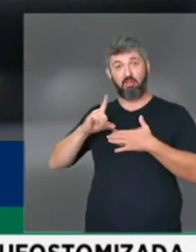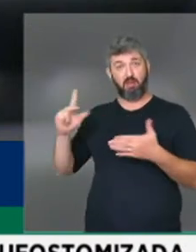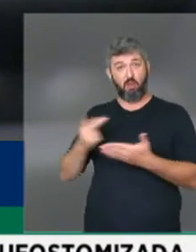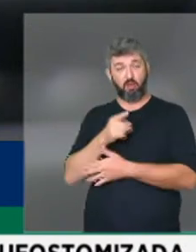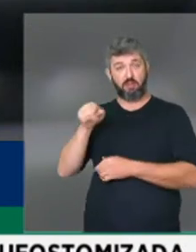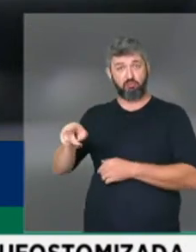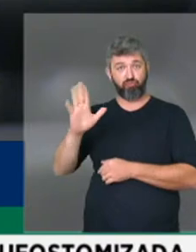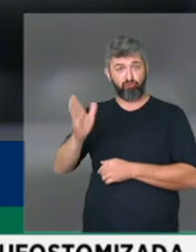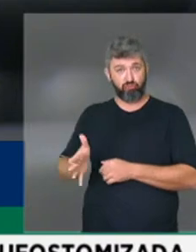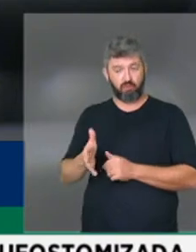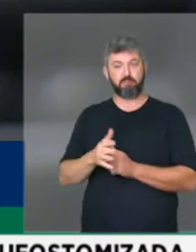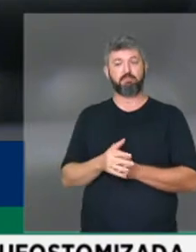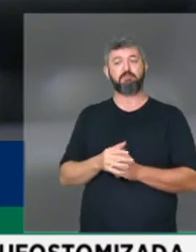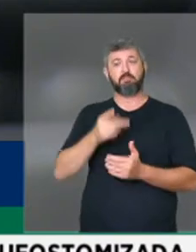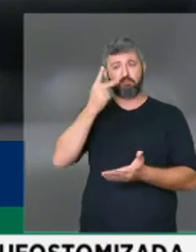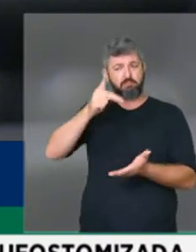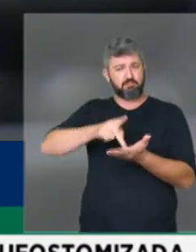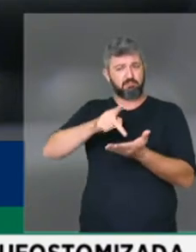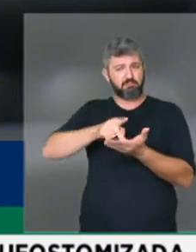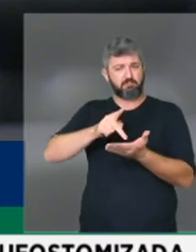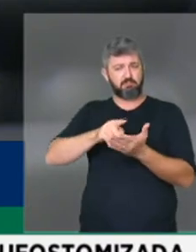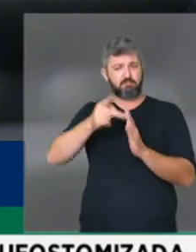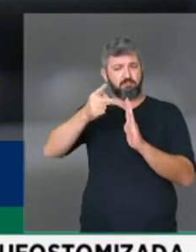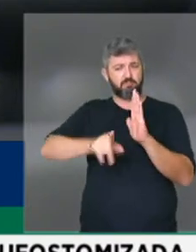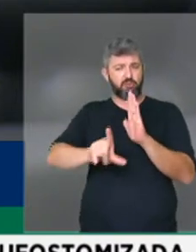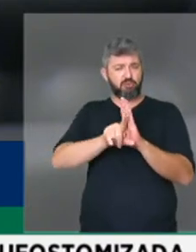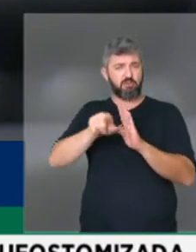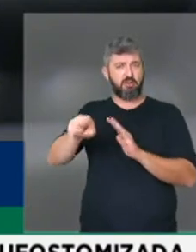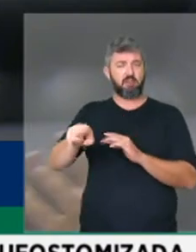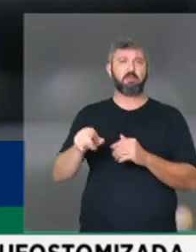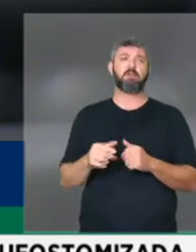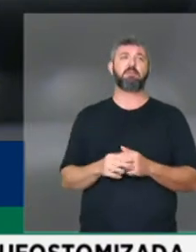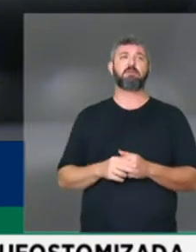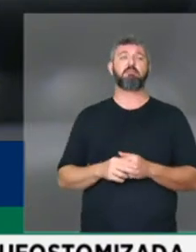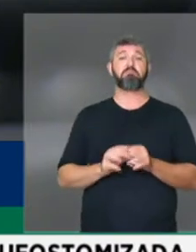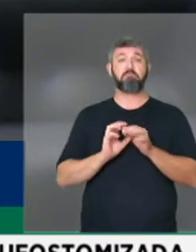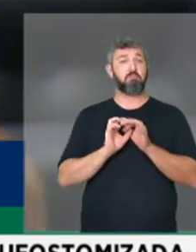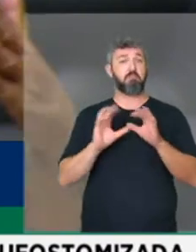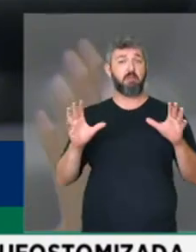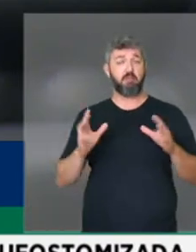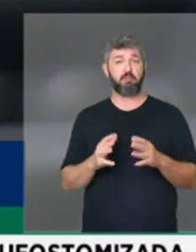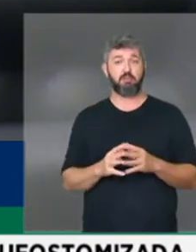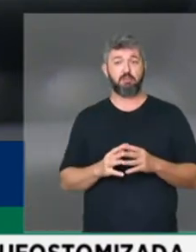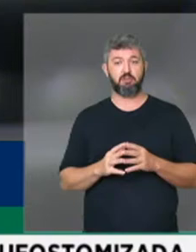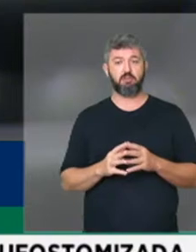FAVORÁVEL, MAS EU QUERO APROVEITAR ESSE MOMENTO TAMBÉM PRA REALÇAR AQUI UMA OUTRA DATA QUE É A DATA DE HOJE QUE É O DIA NACIONAL DA